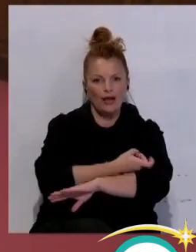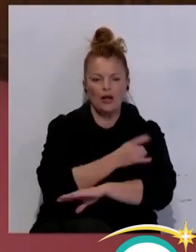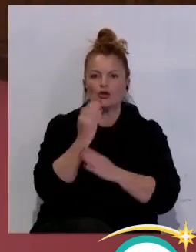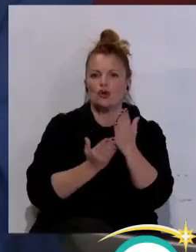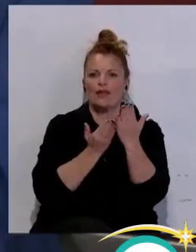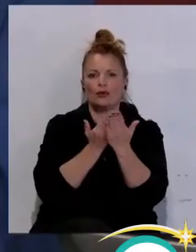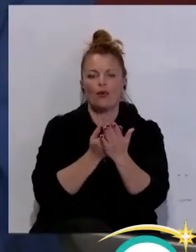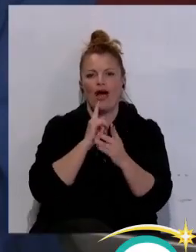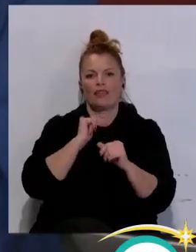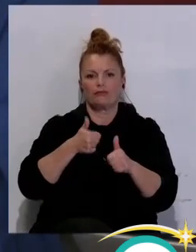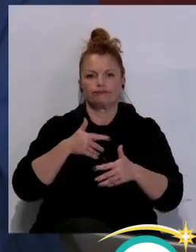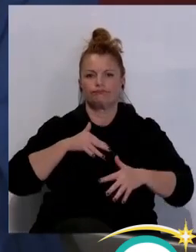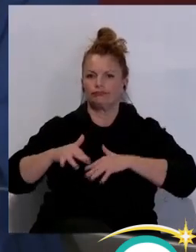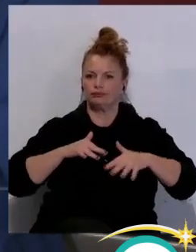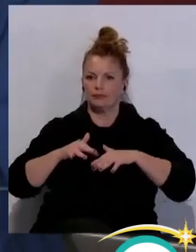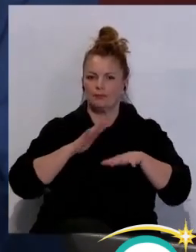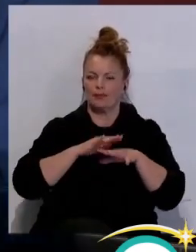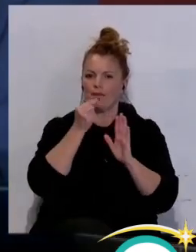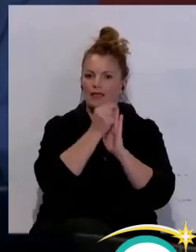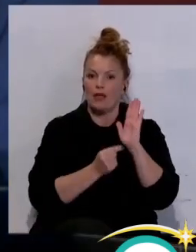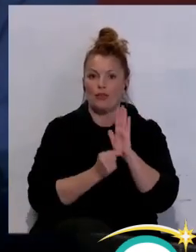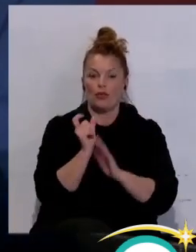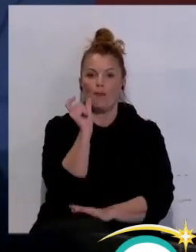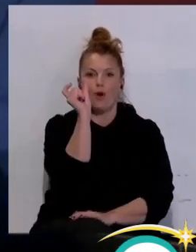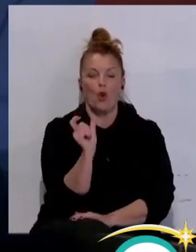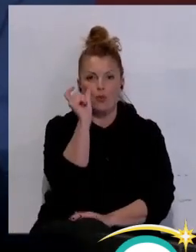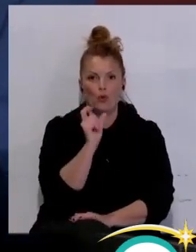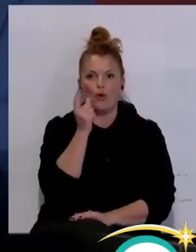de poner en marcha medidas para la recarga del bonobús y el aumento de puntos para reactivar